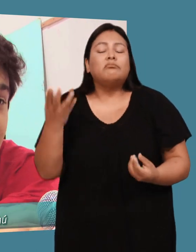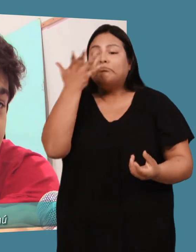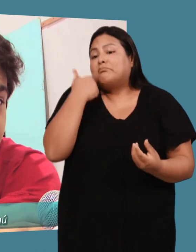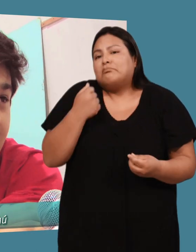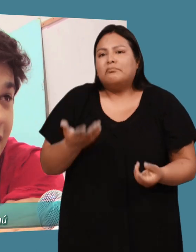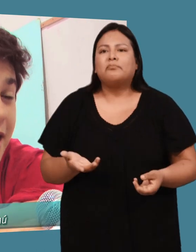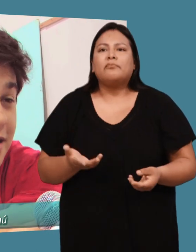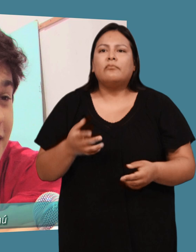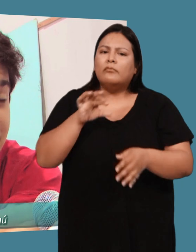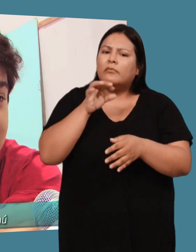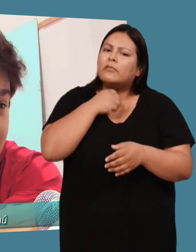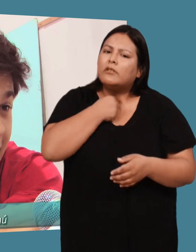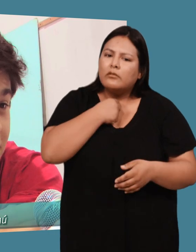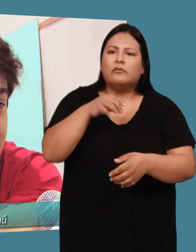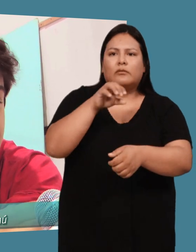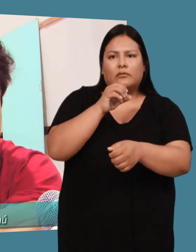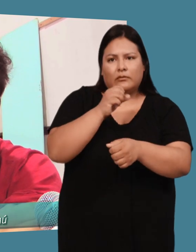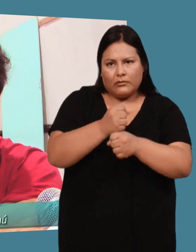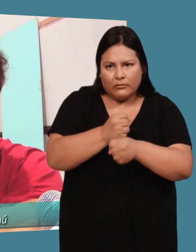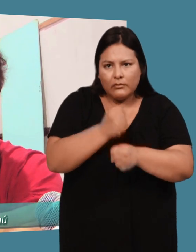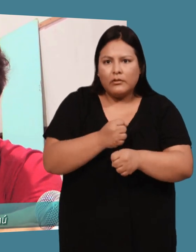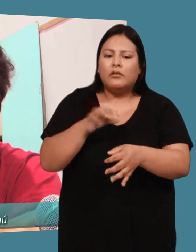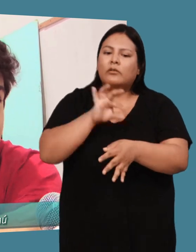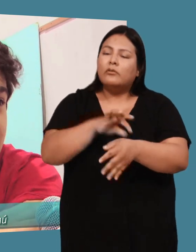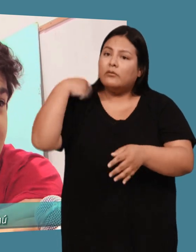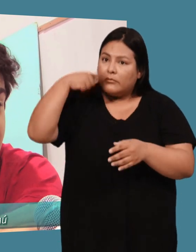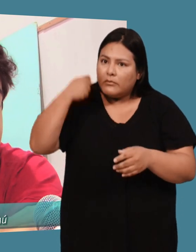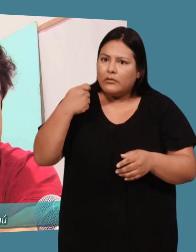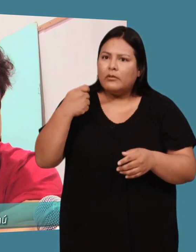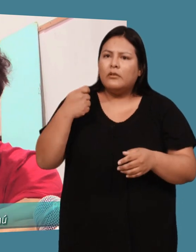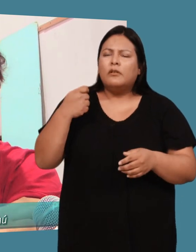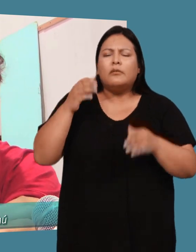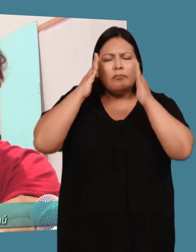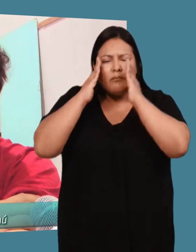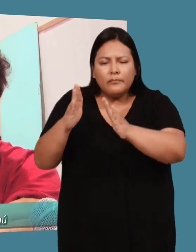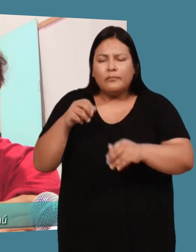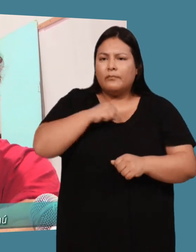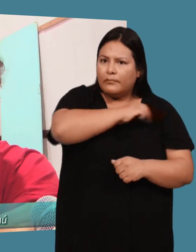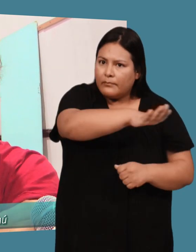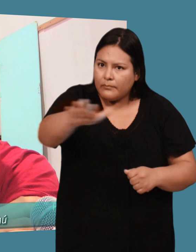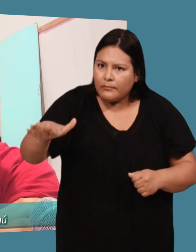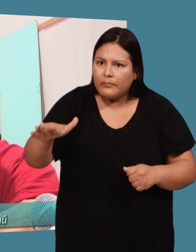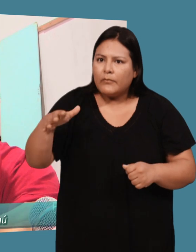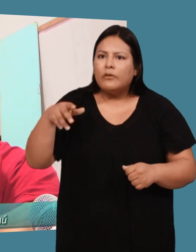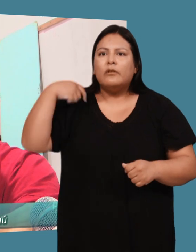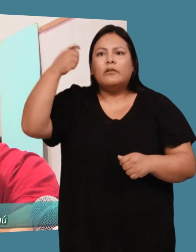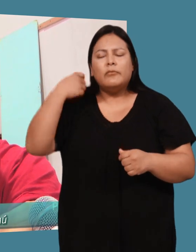Quiero laburar de veterinario, especialmente para actividades de campo, para animales grandes mas que nada.